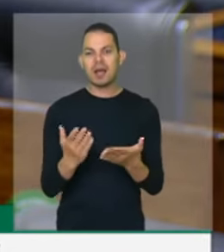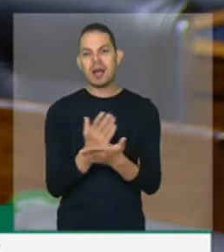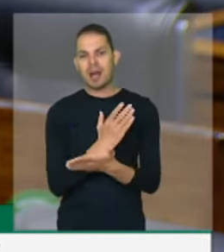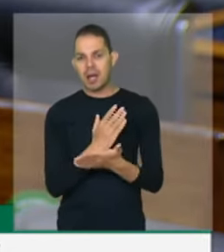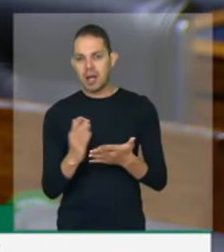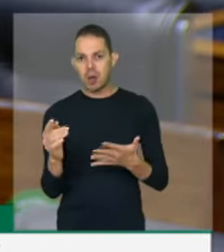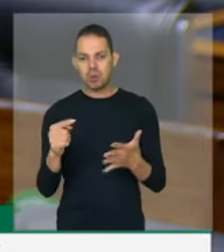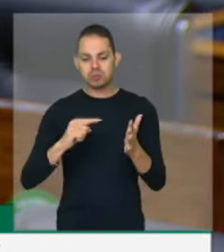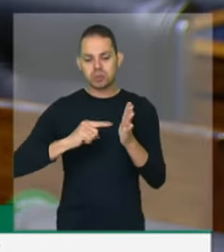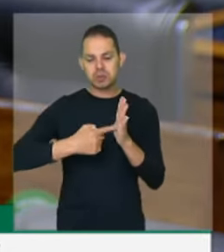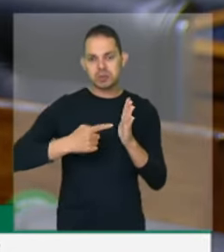COMBATE É PANDEMIA. E O EMERGENCIAL... OFERECIMENTO...